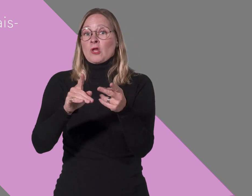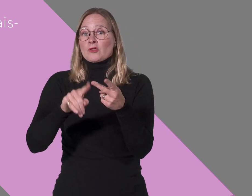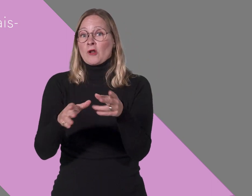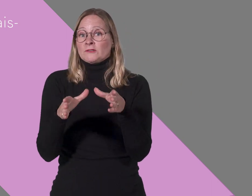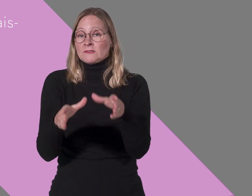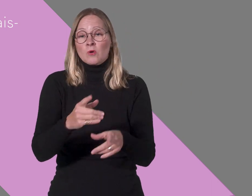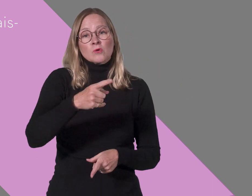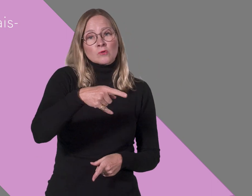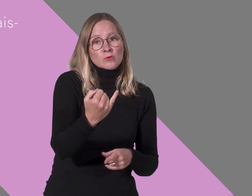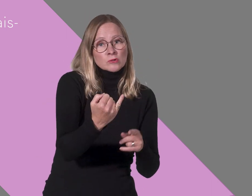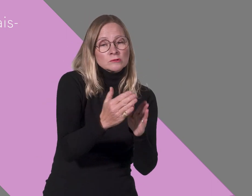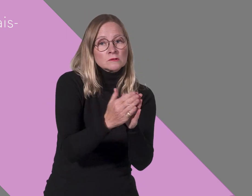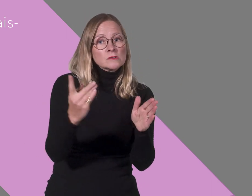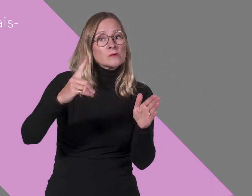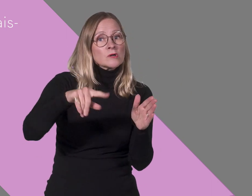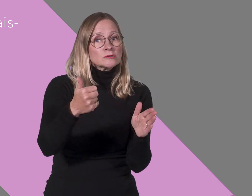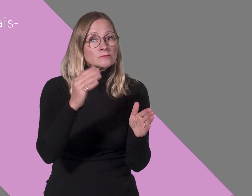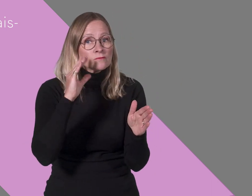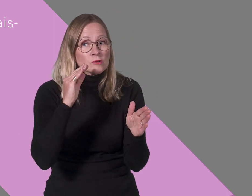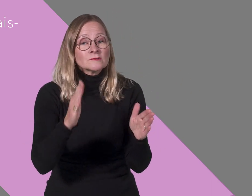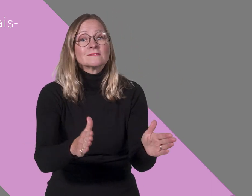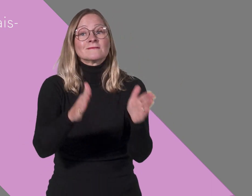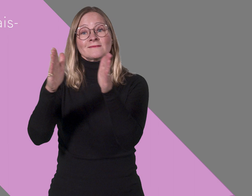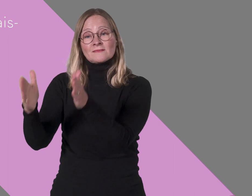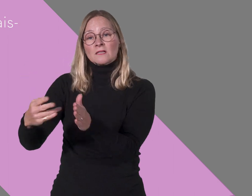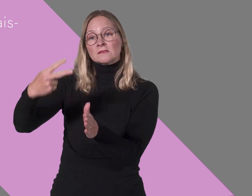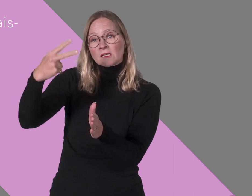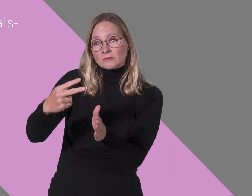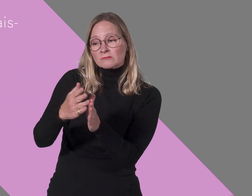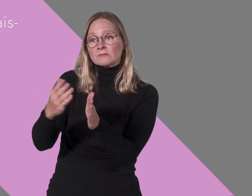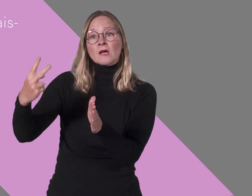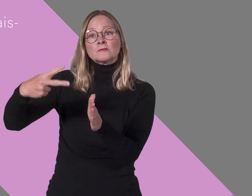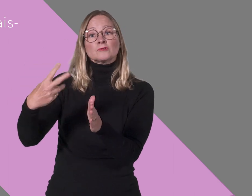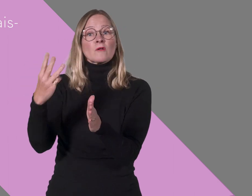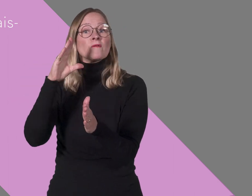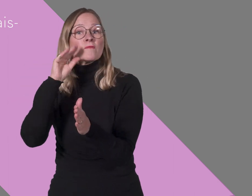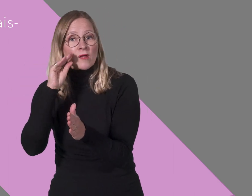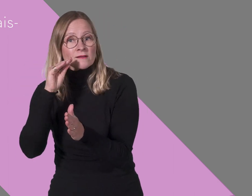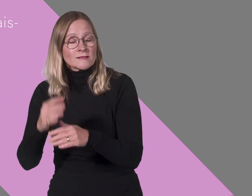16–19-vuotiaat sekä 20–23-vuotiaat.